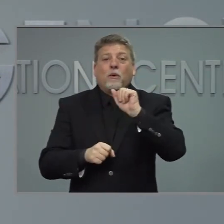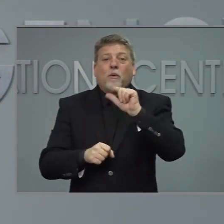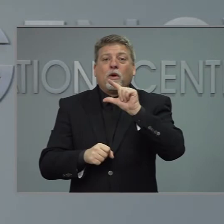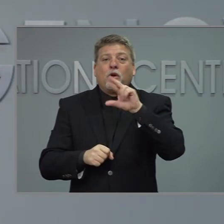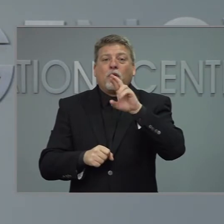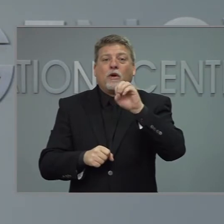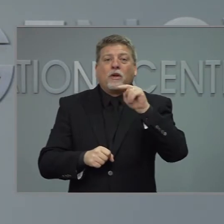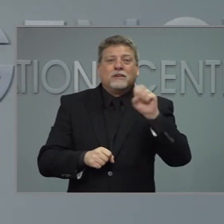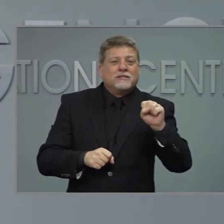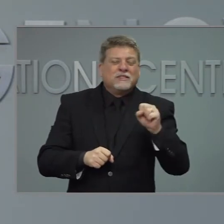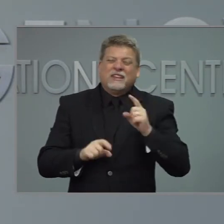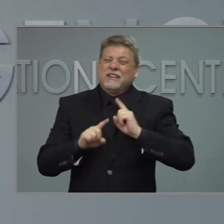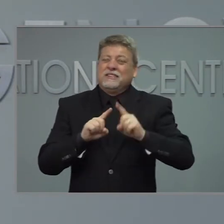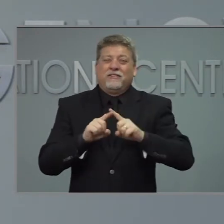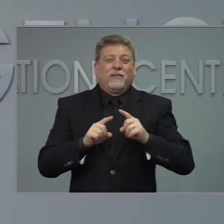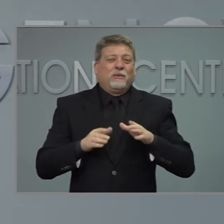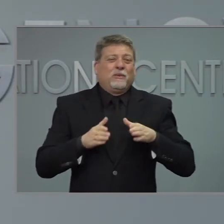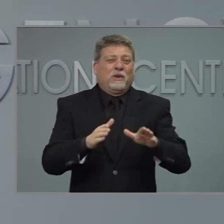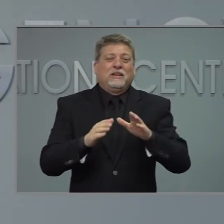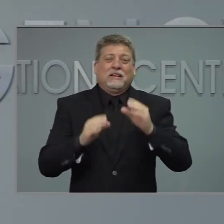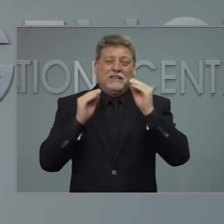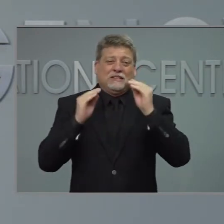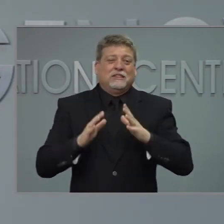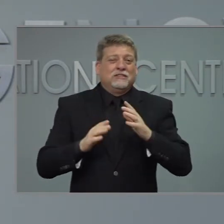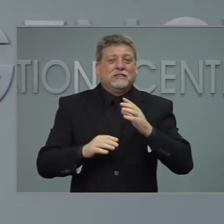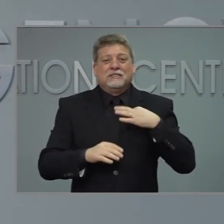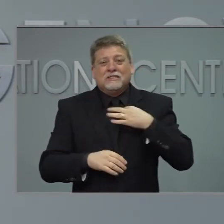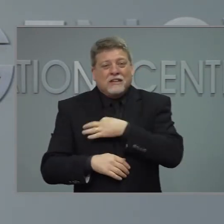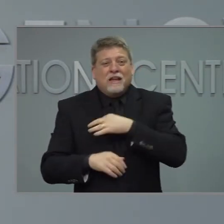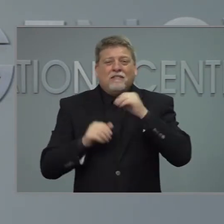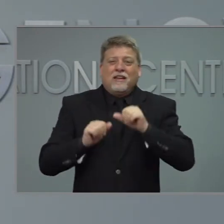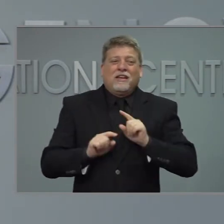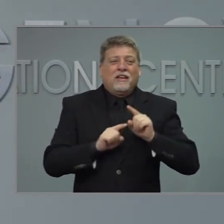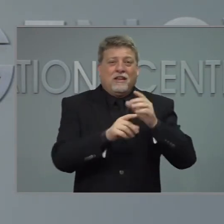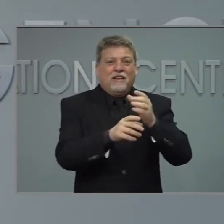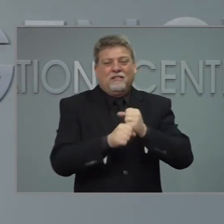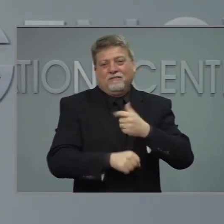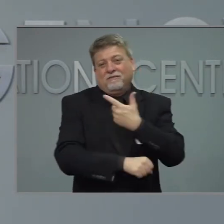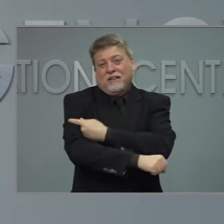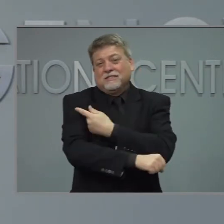walgreens local para recibir las vacunas hay muchas maneras en que el personal de las